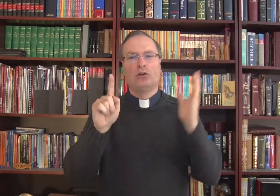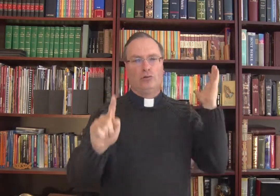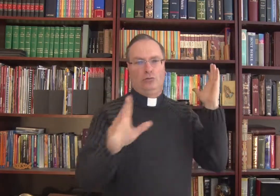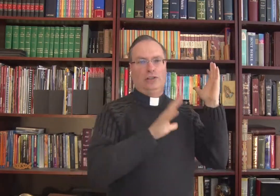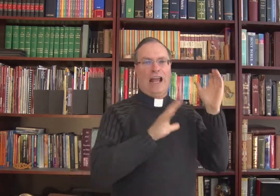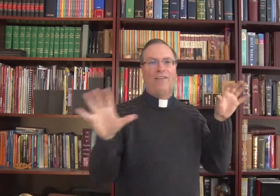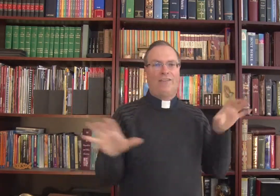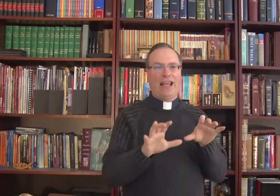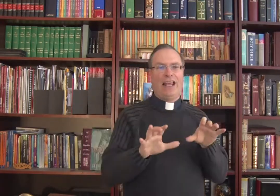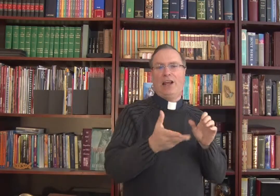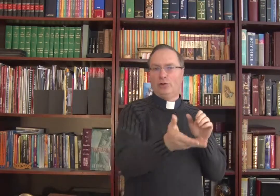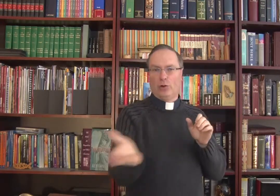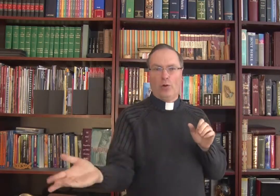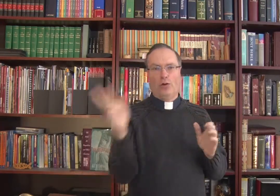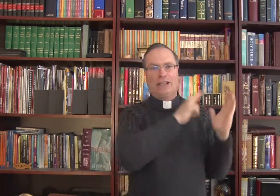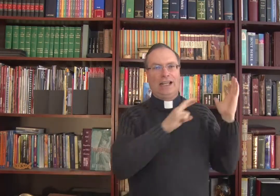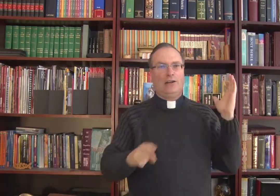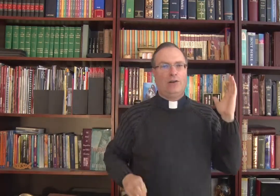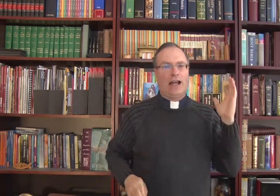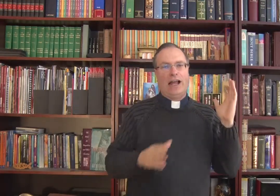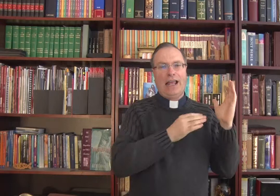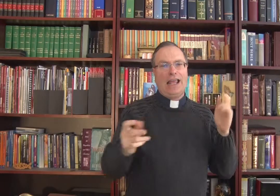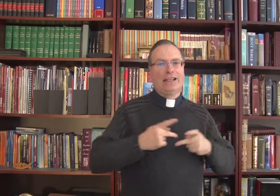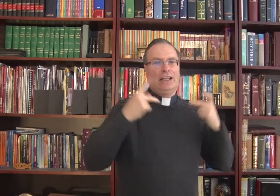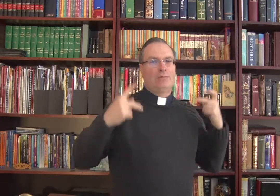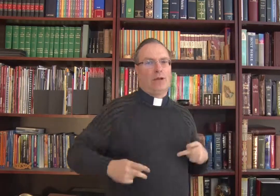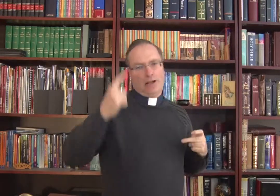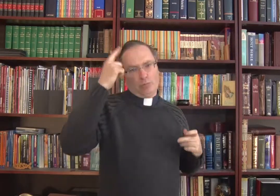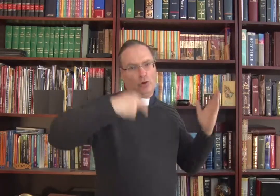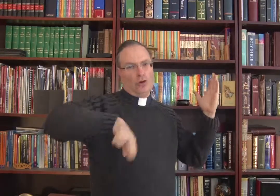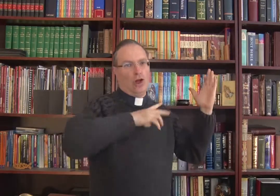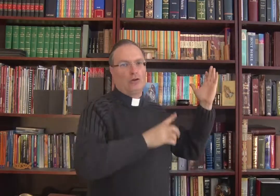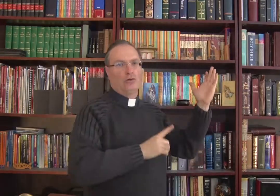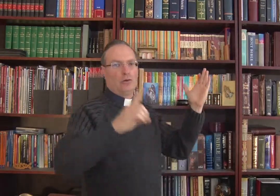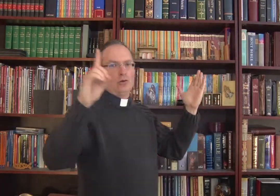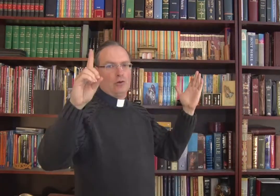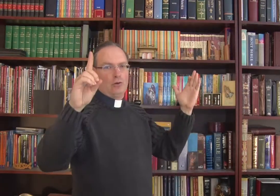Tu as fait d'eux des rois et des prêtres pour notre Dieu,